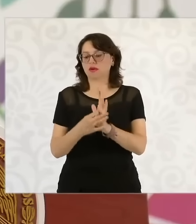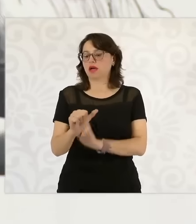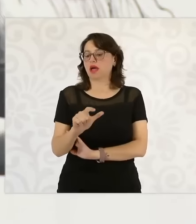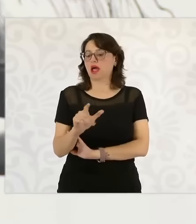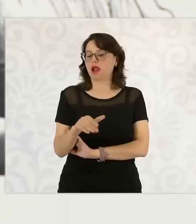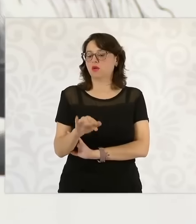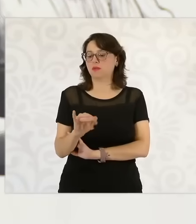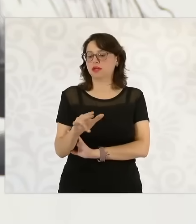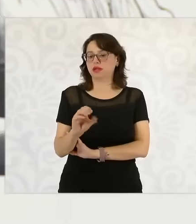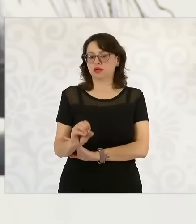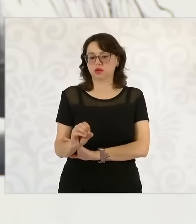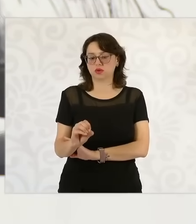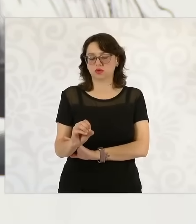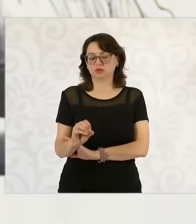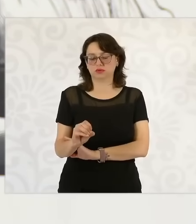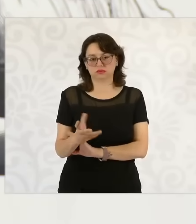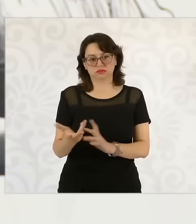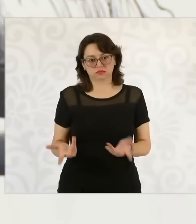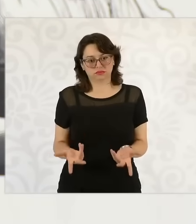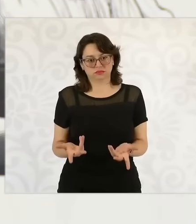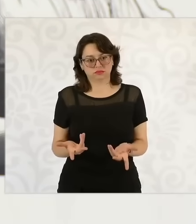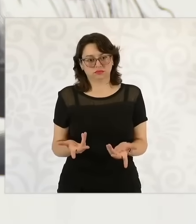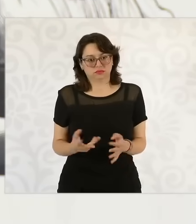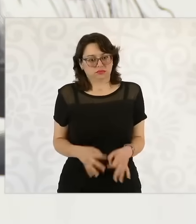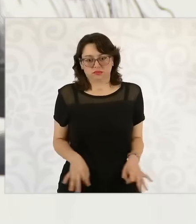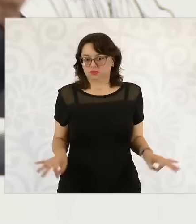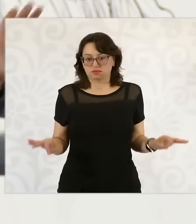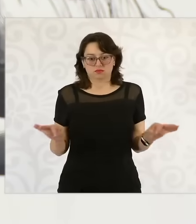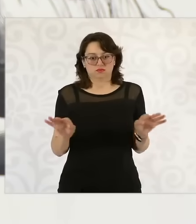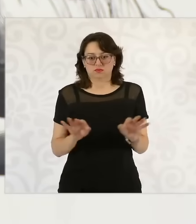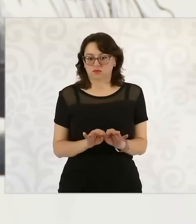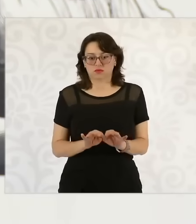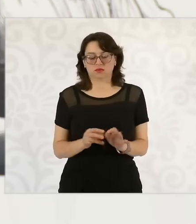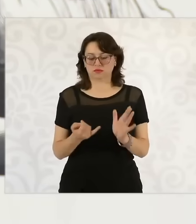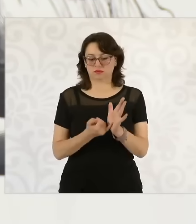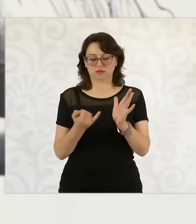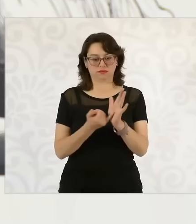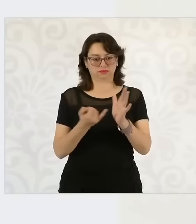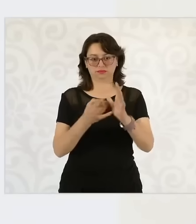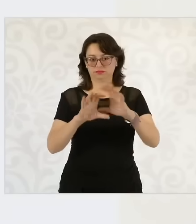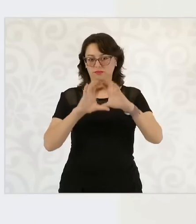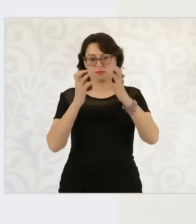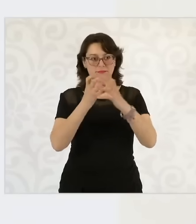el arancel más importante que hoy tienen todos los países del mundo incluido México